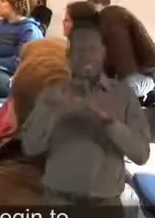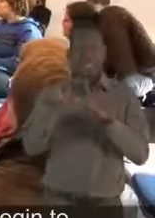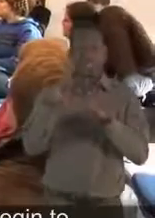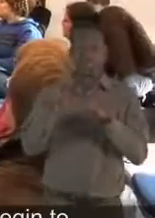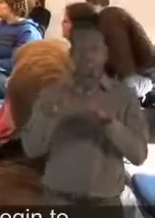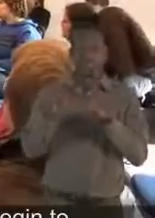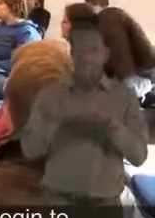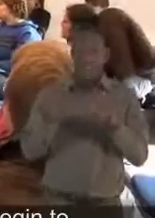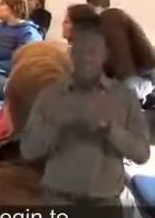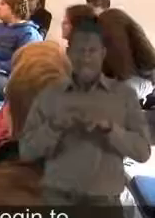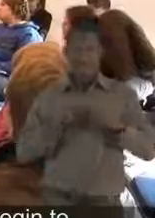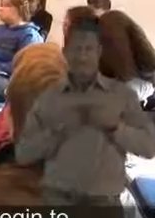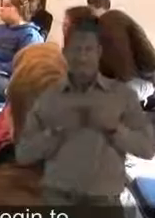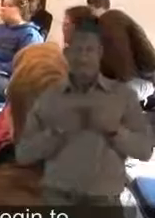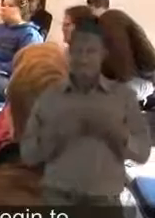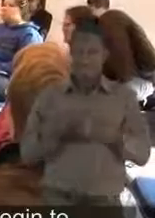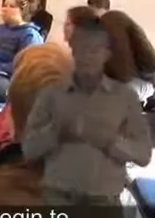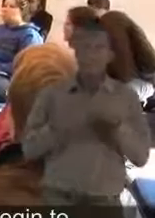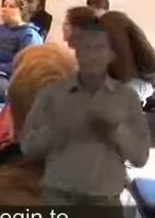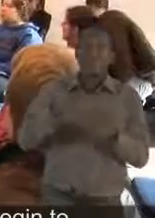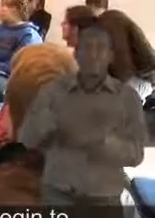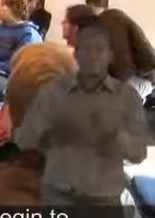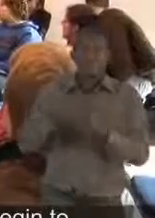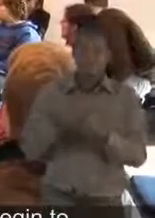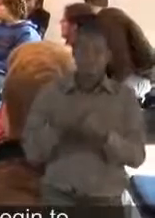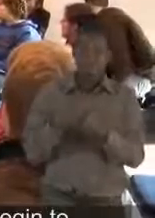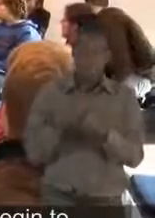ومن ثم يمكنهم البدء في معالجة بعض الحواجز في حياتهم